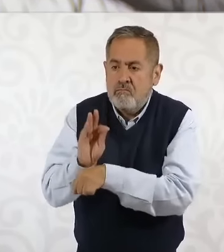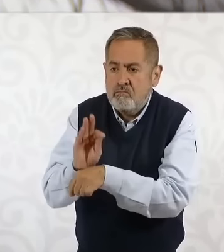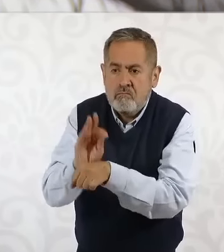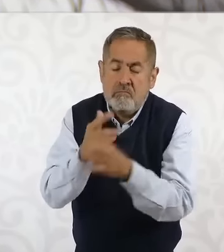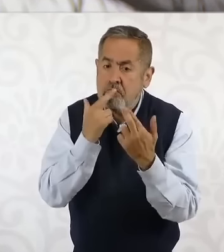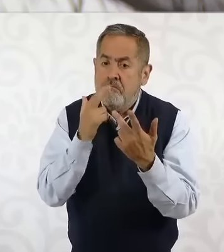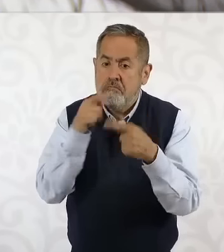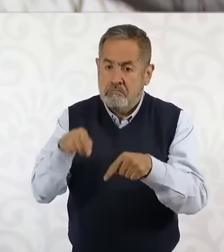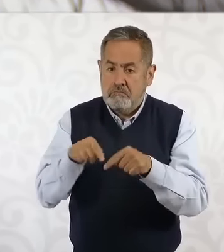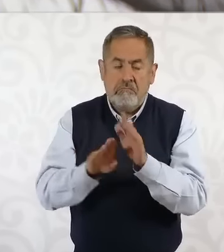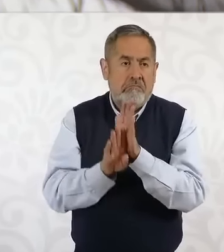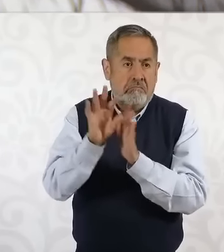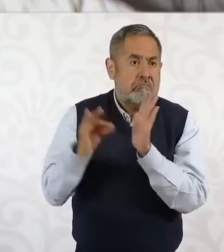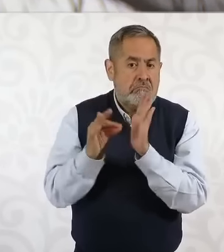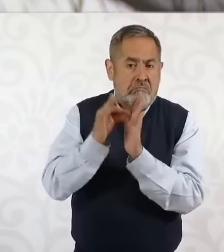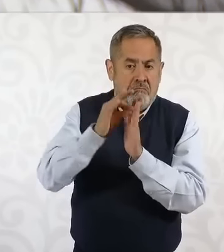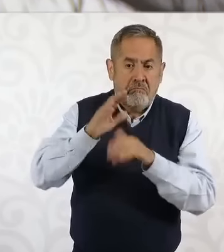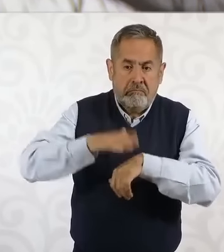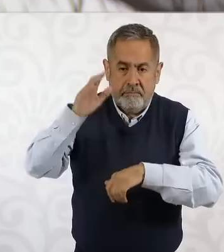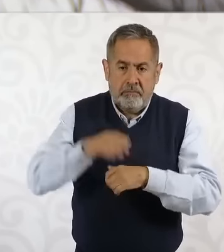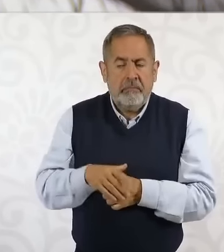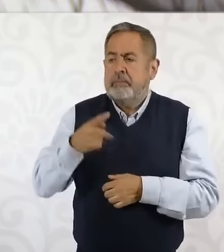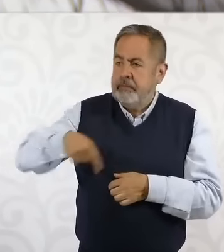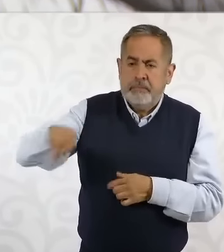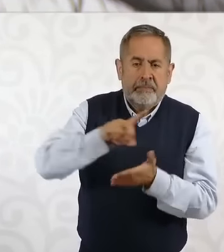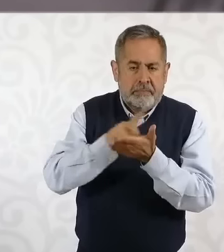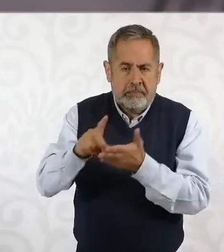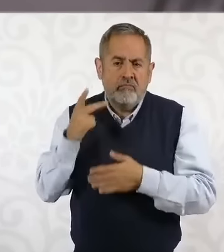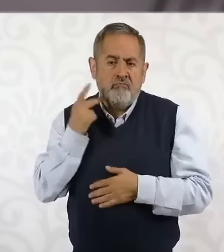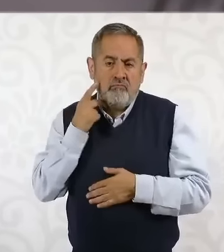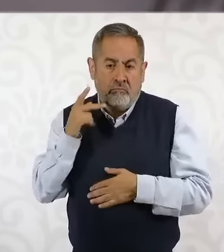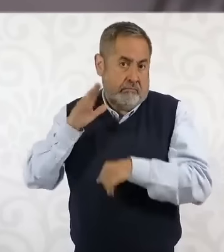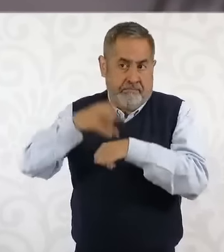parte tiene que ver con los derechos políticos, que México es de los países más avanzados.